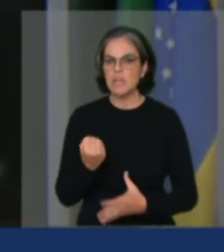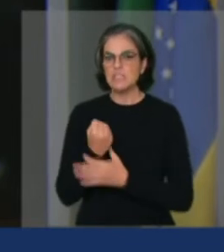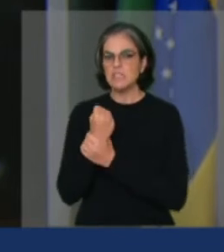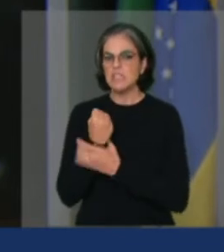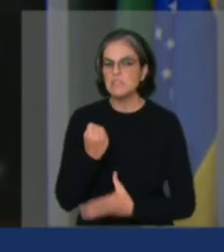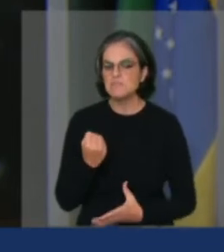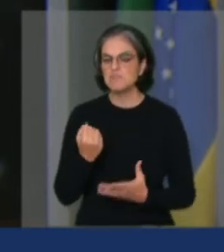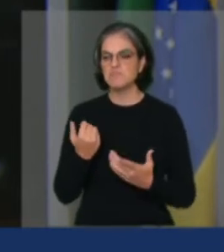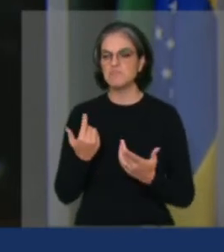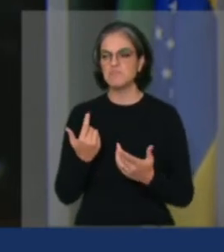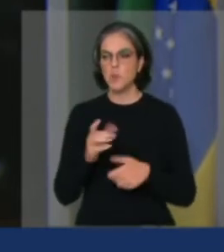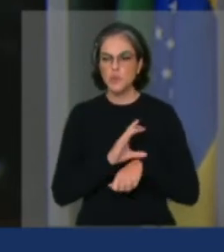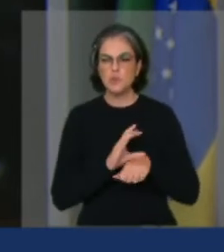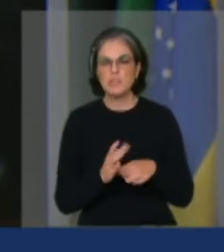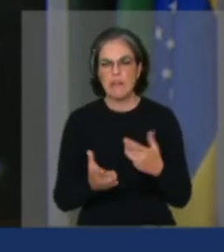OU INSTITUCIONAL HÁ ALGUM PODER POR ACASO, ATENTO